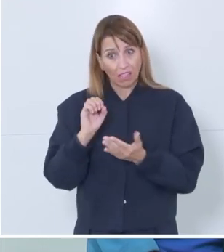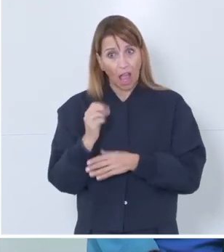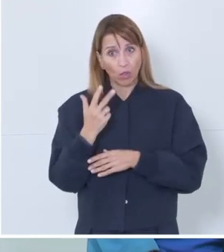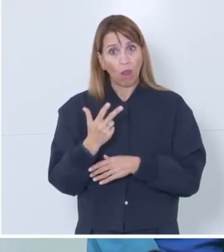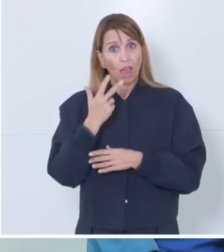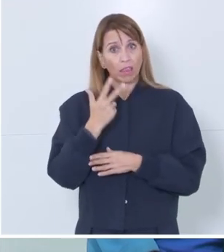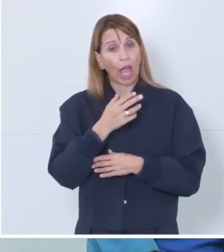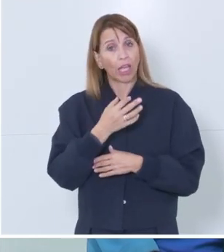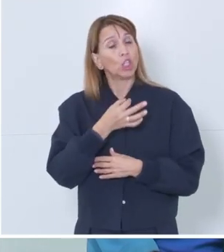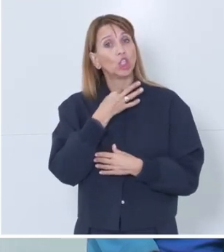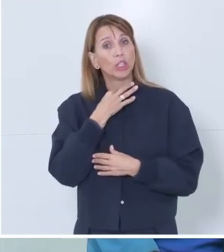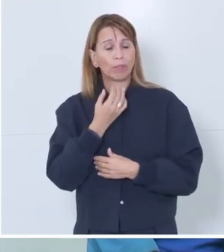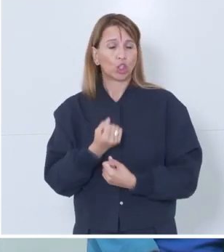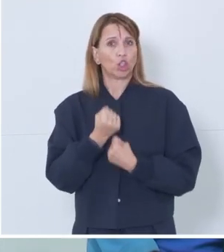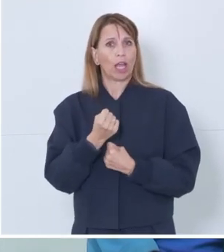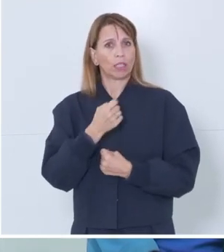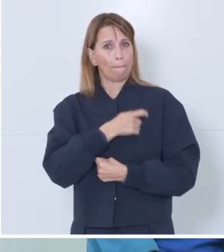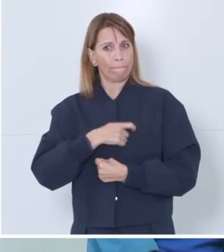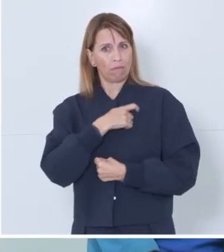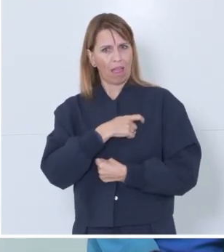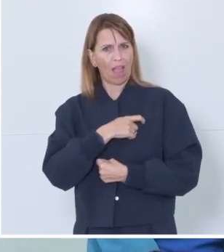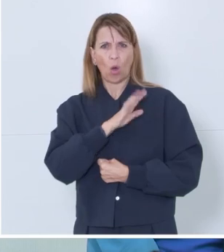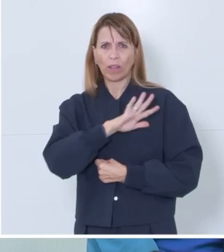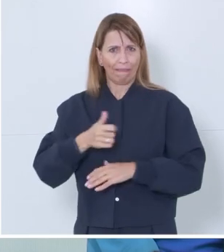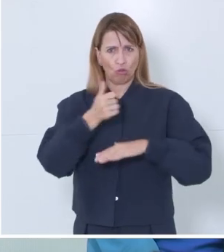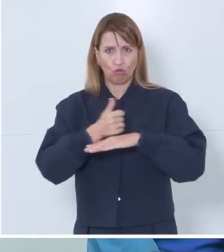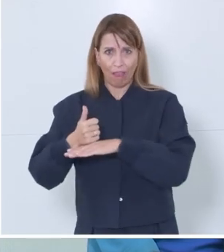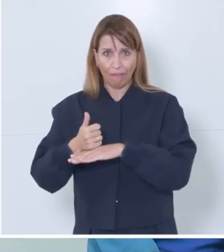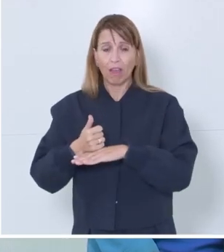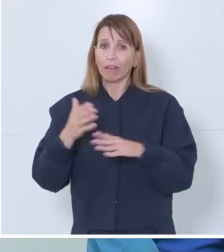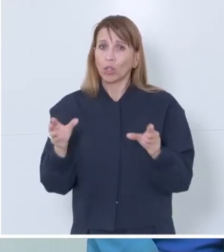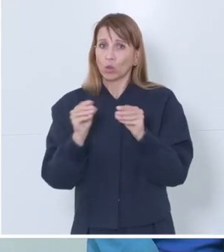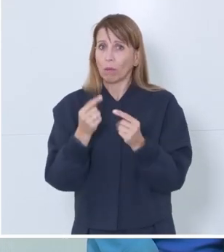deren Parteichefs miteinander und sondieren, welche zusammenarbeiten es geben kann. Es ist